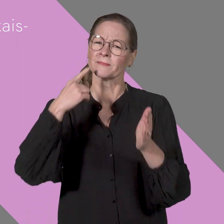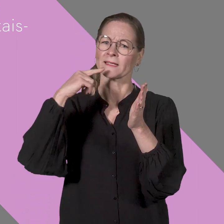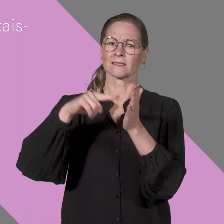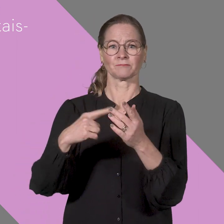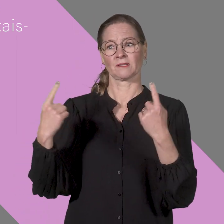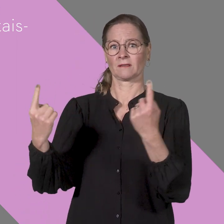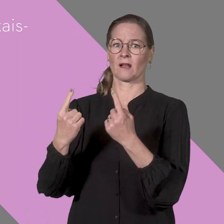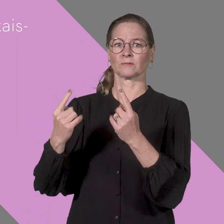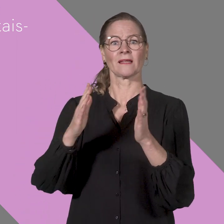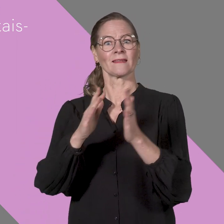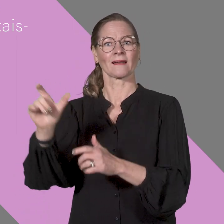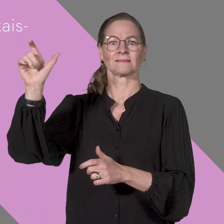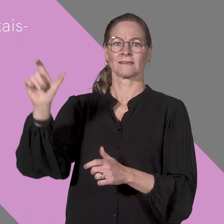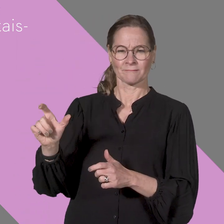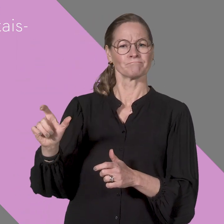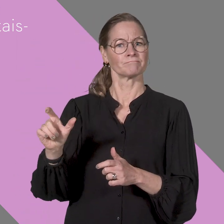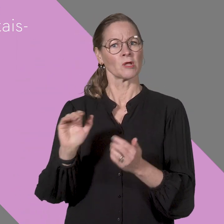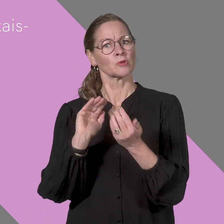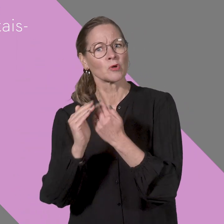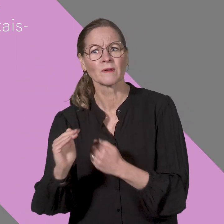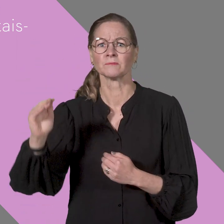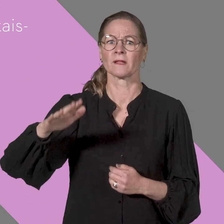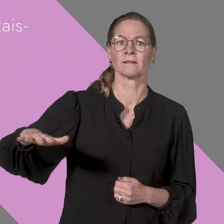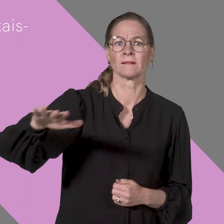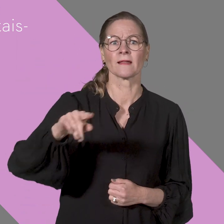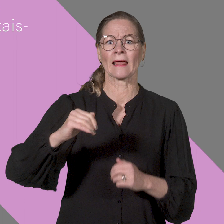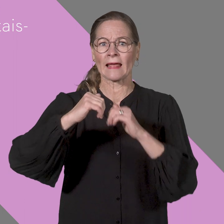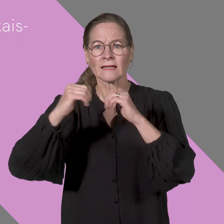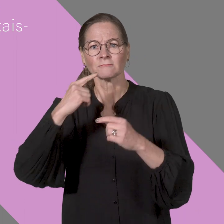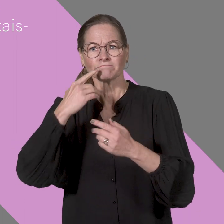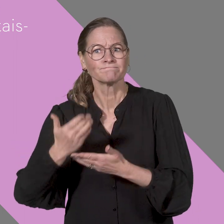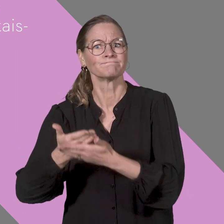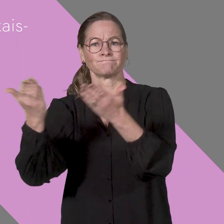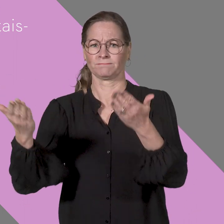Voiko turvallisempaa tilaa vaatia, vaikka tilaisuuden järjestäjä -